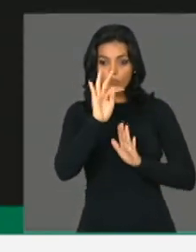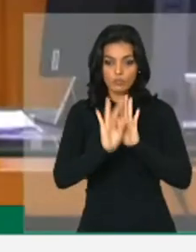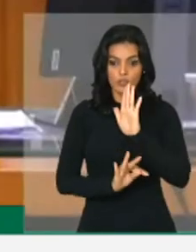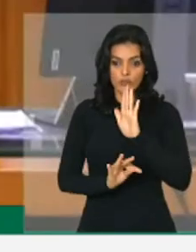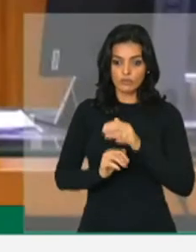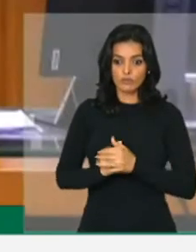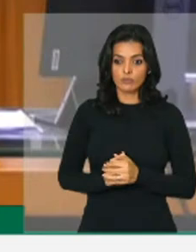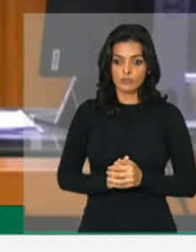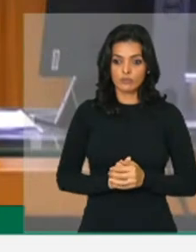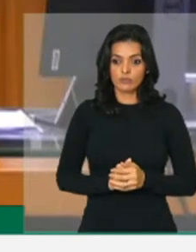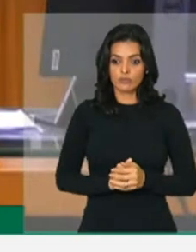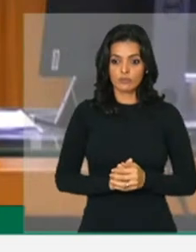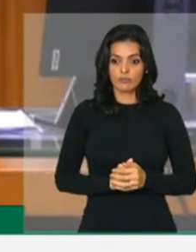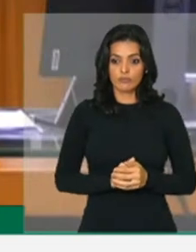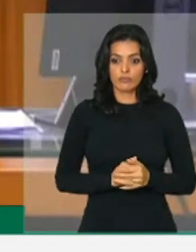[PRESIDENTE]: DEM.